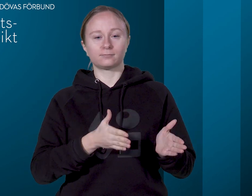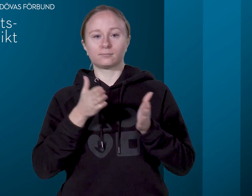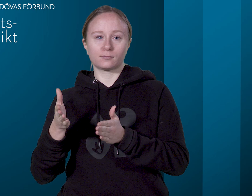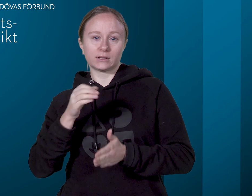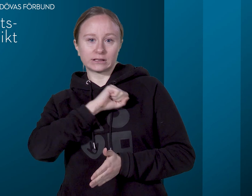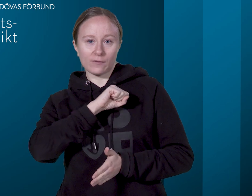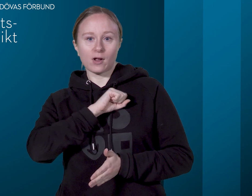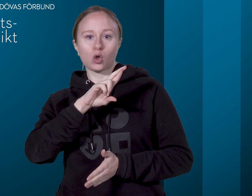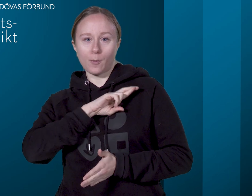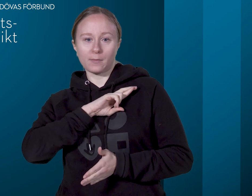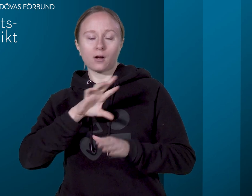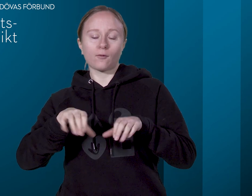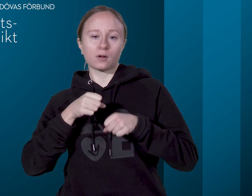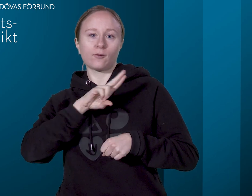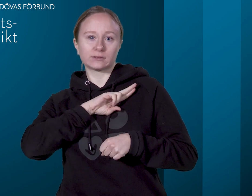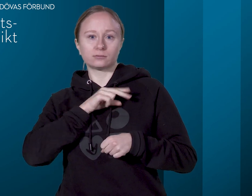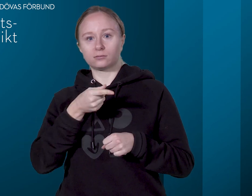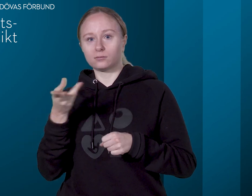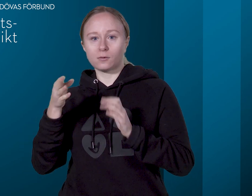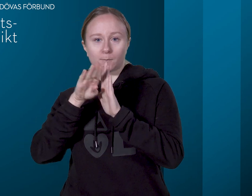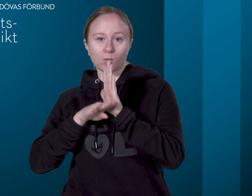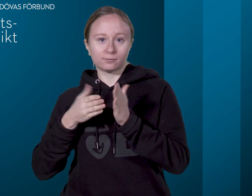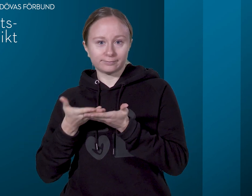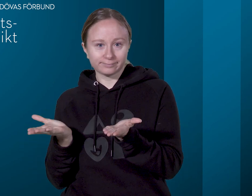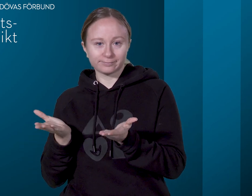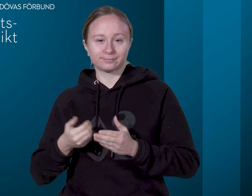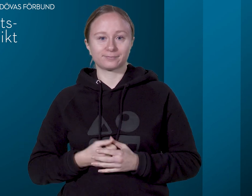medan Belghiti och Hänninen tar hand om resten av showen.